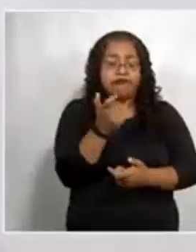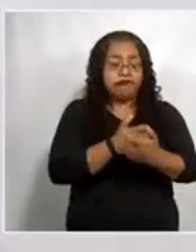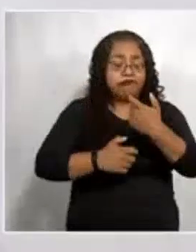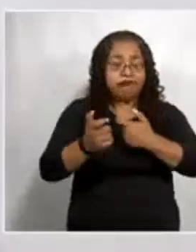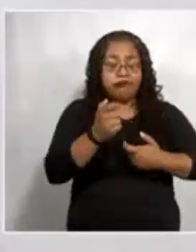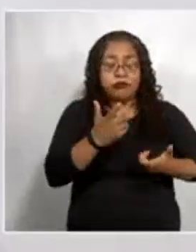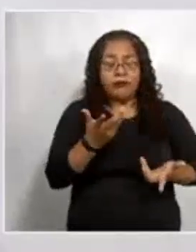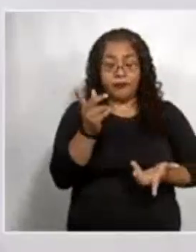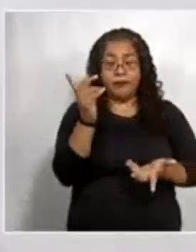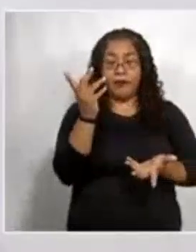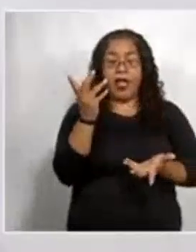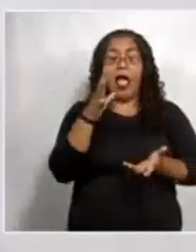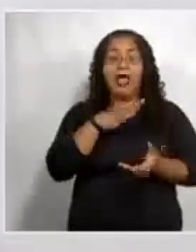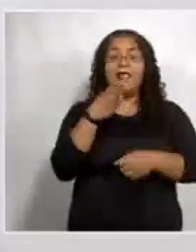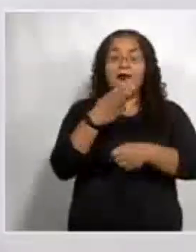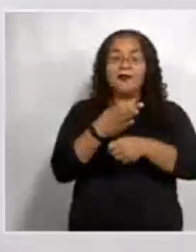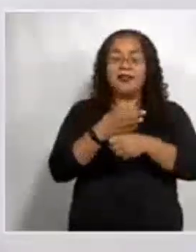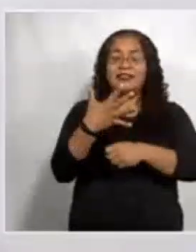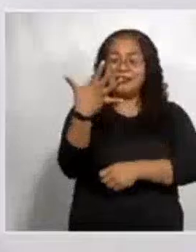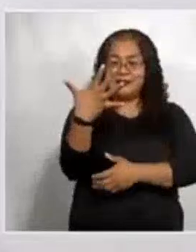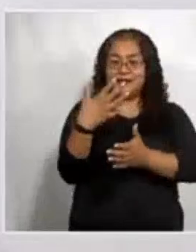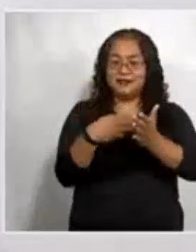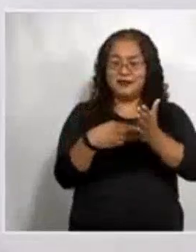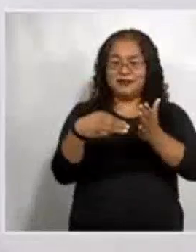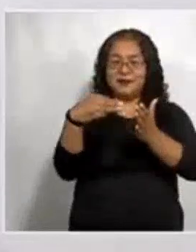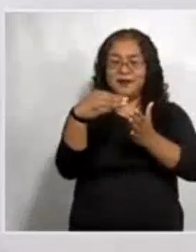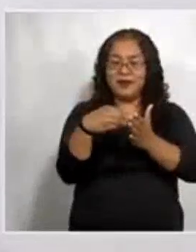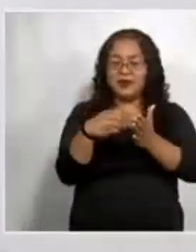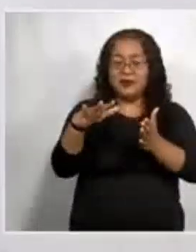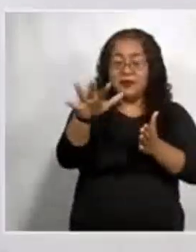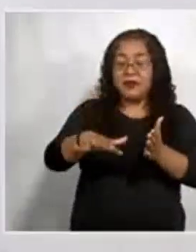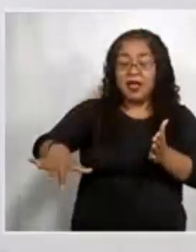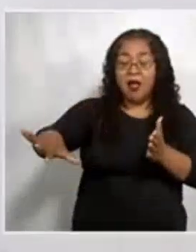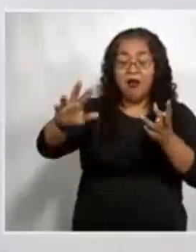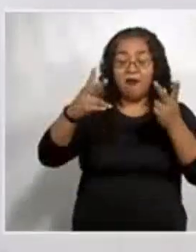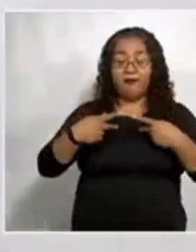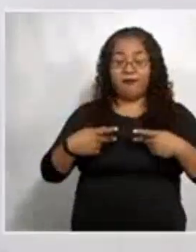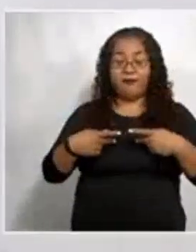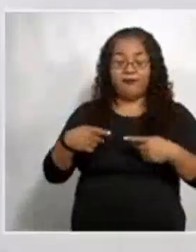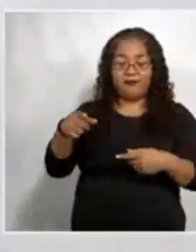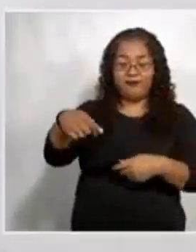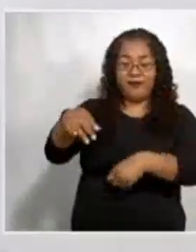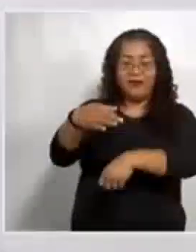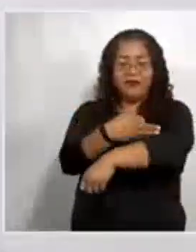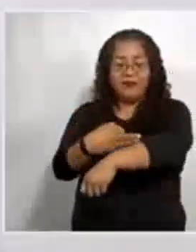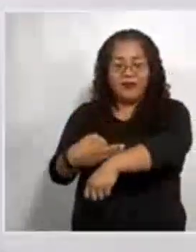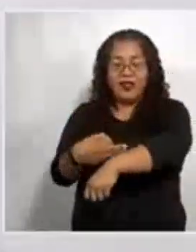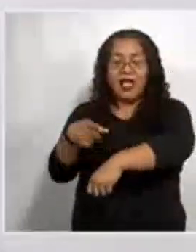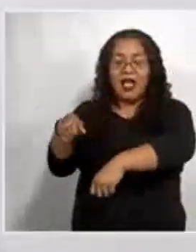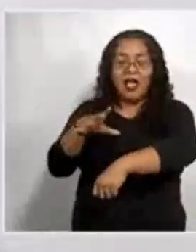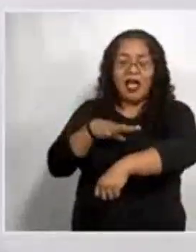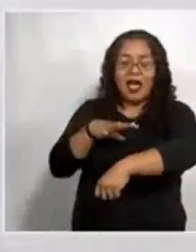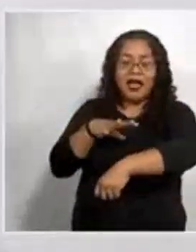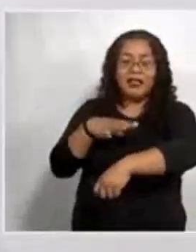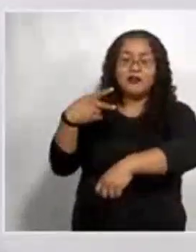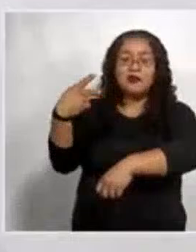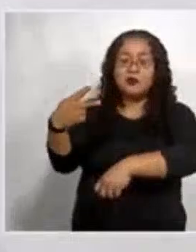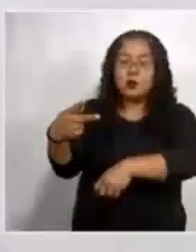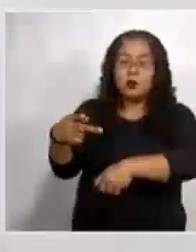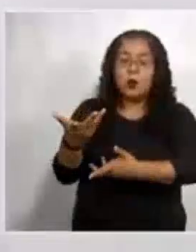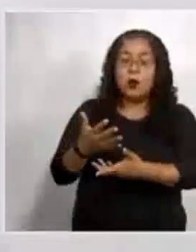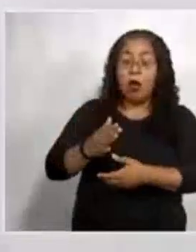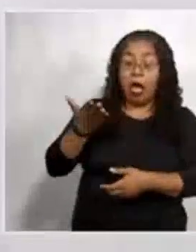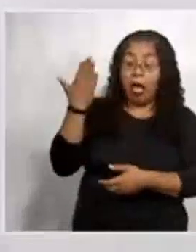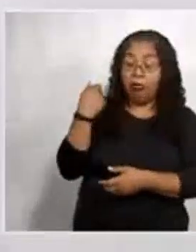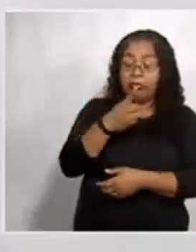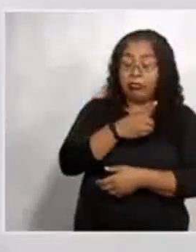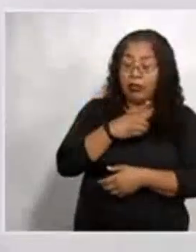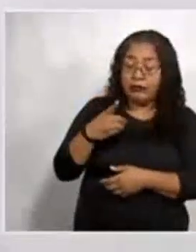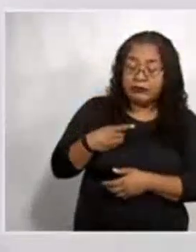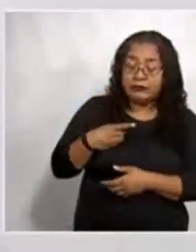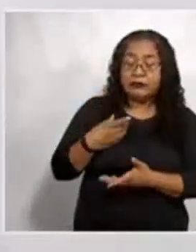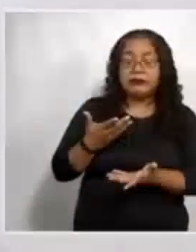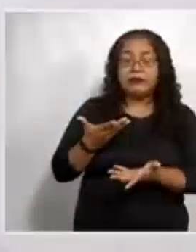son 5 millones de familias que son beneficiadas con las quitas disminución de